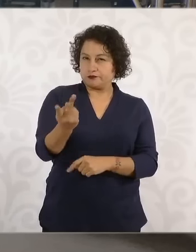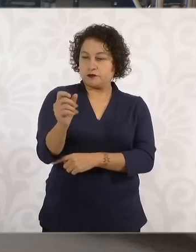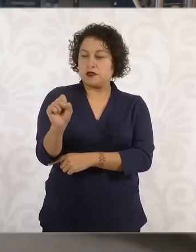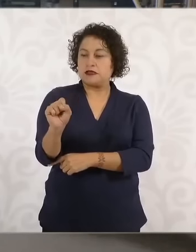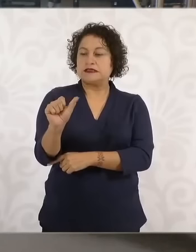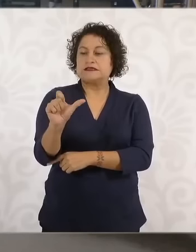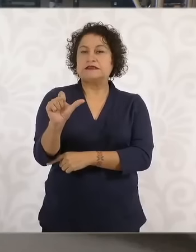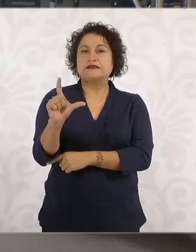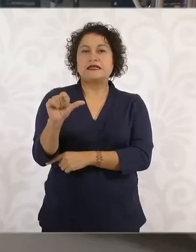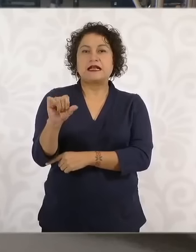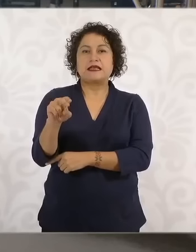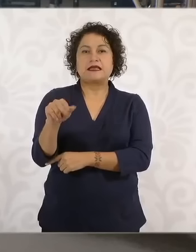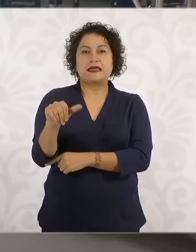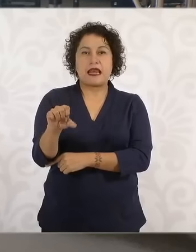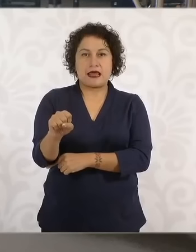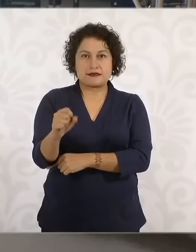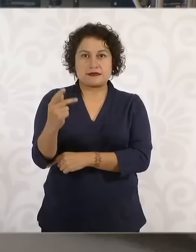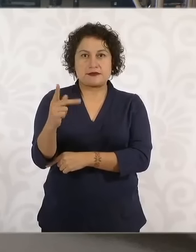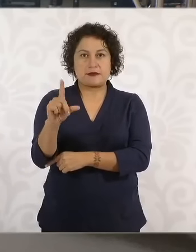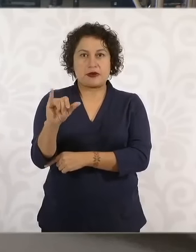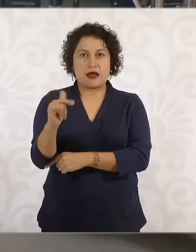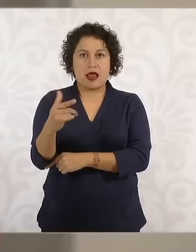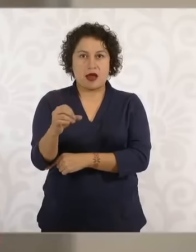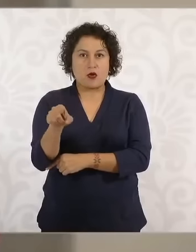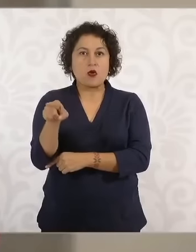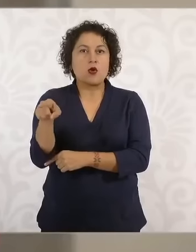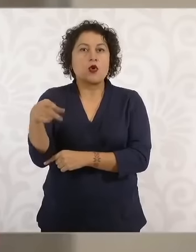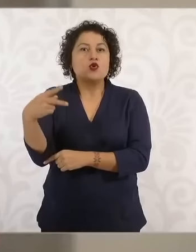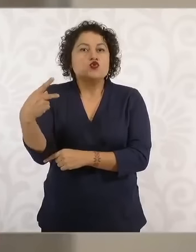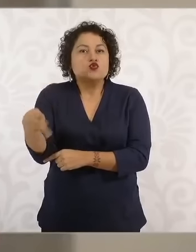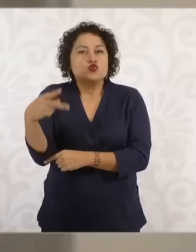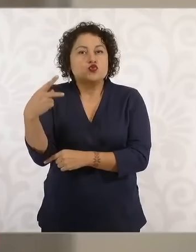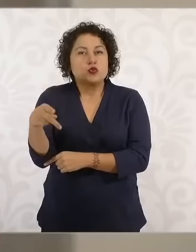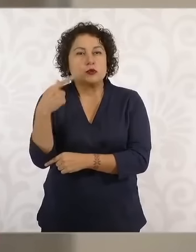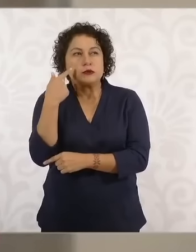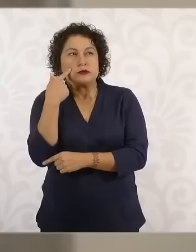con tintes personales todo este asunto del cobro. Yo creo que sería muy pertinente, sí,